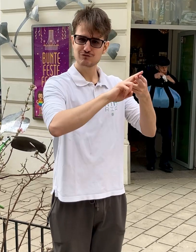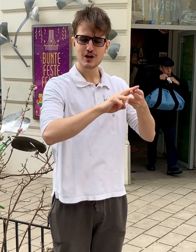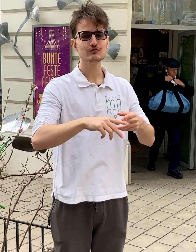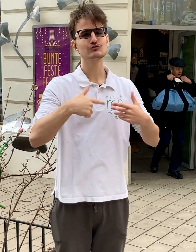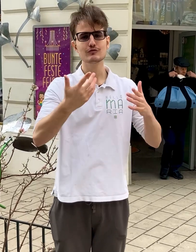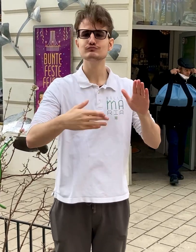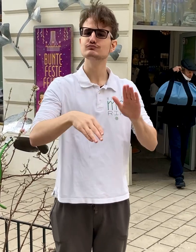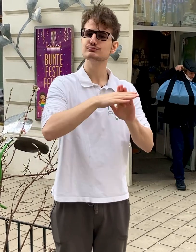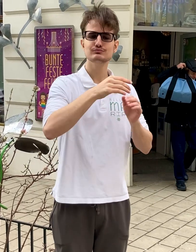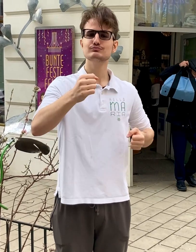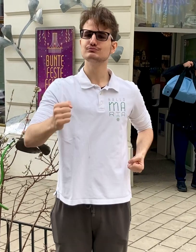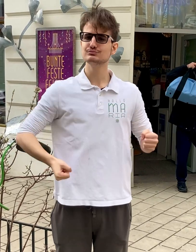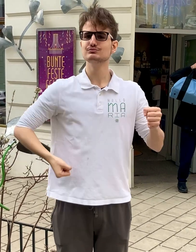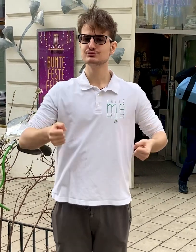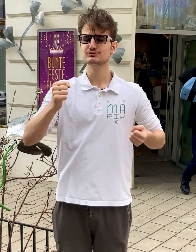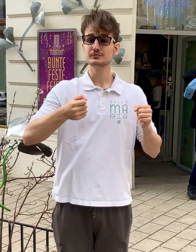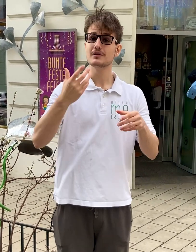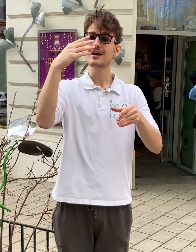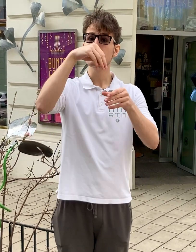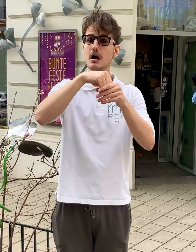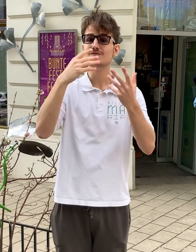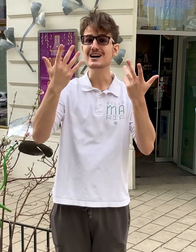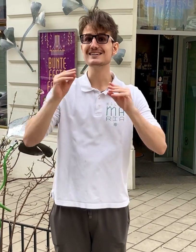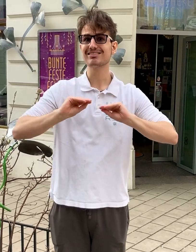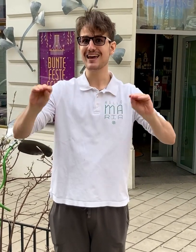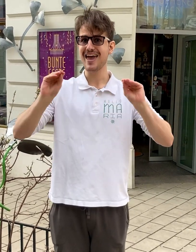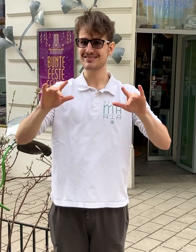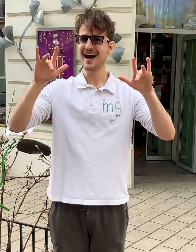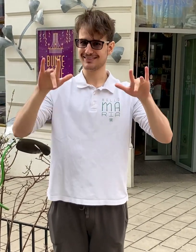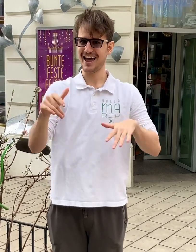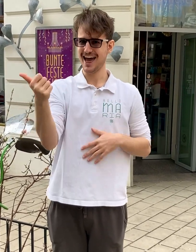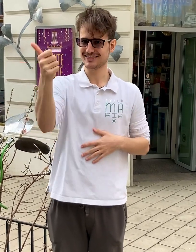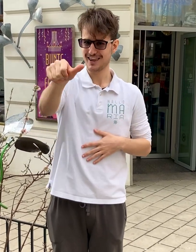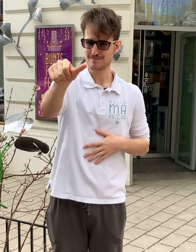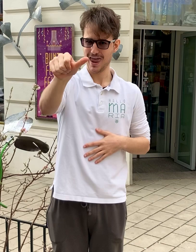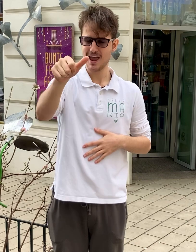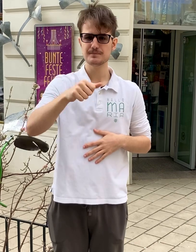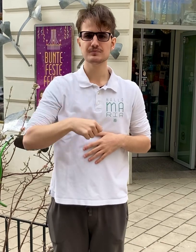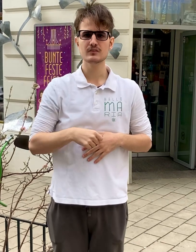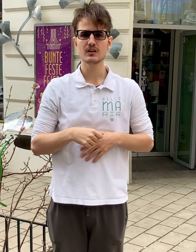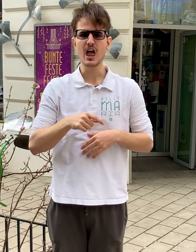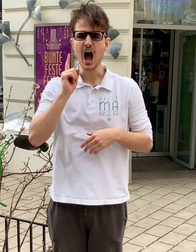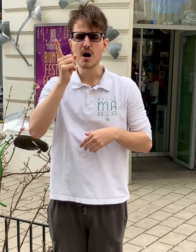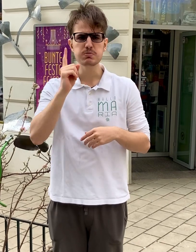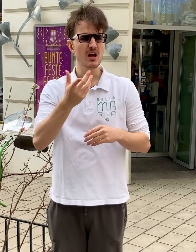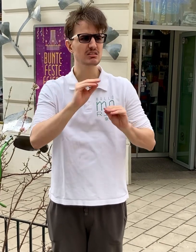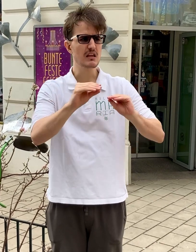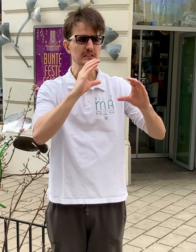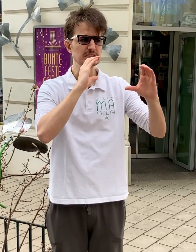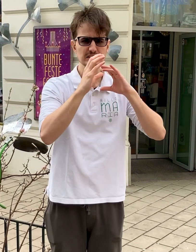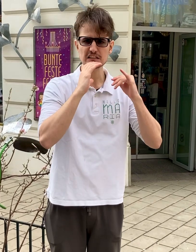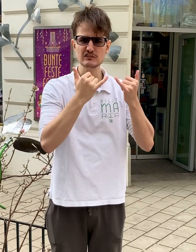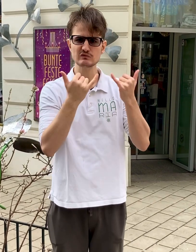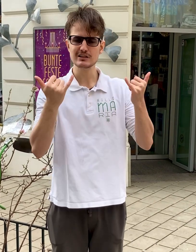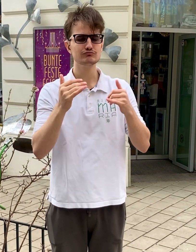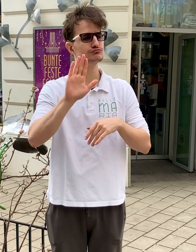Einfach vorbeikommen! Der Treffpunkt ist hier bei der Apotheke. Die Gruppe wird von einer Nordic Walking-Trainerin angeführt und für eine